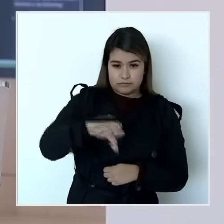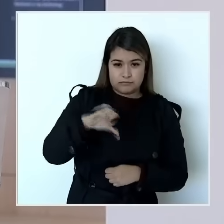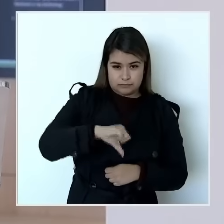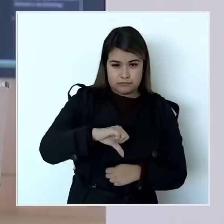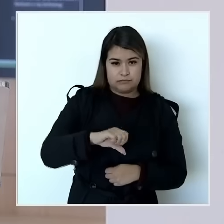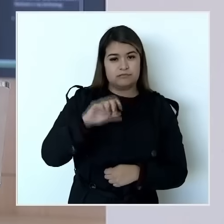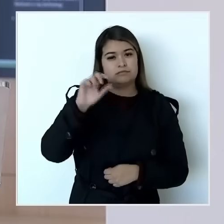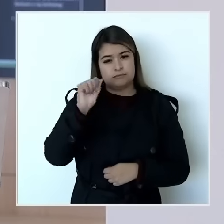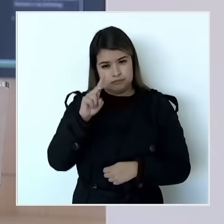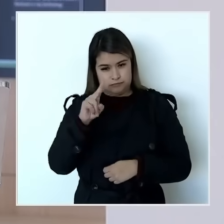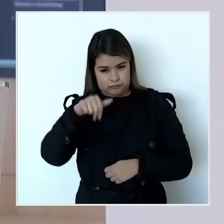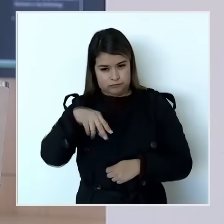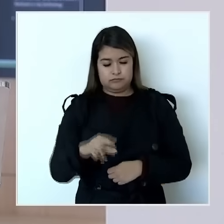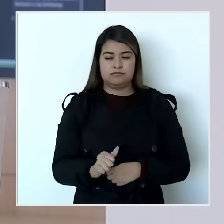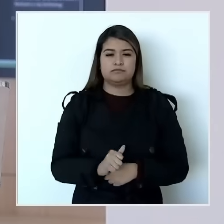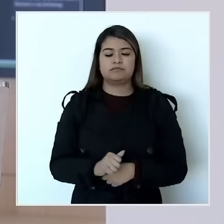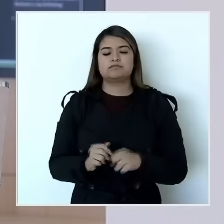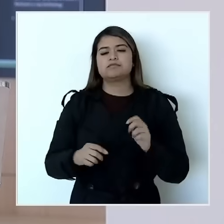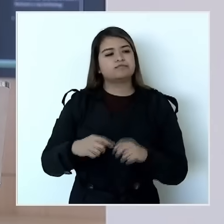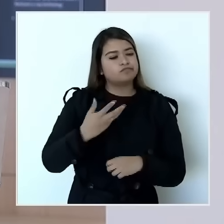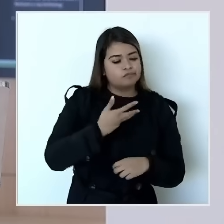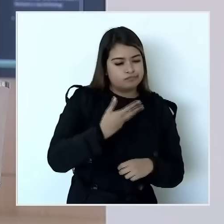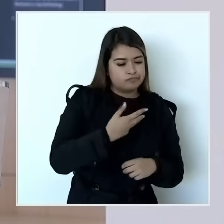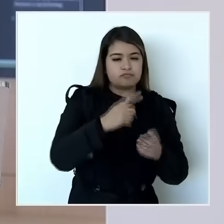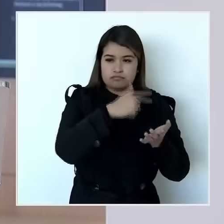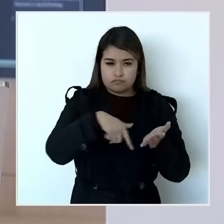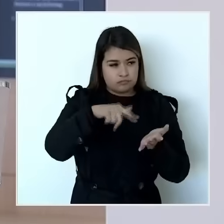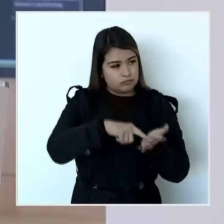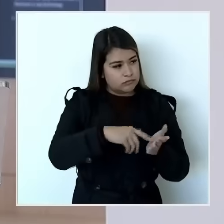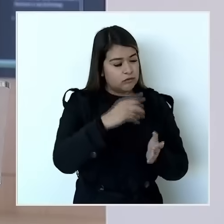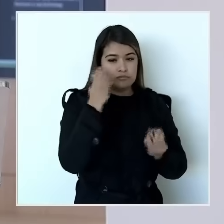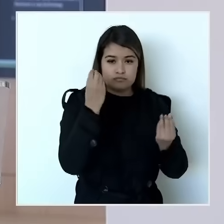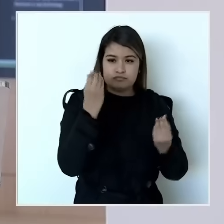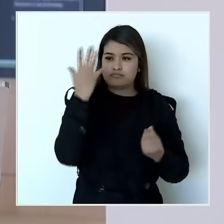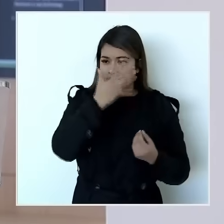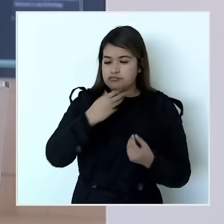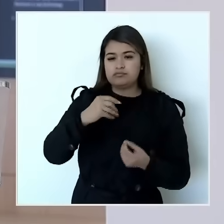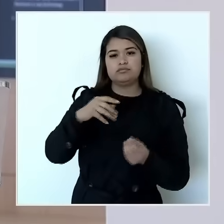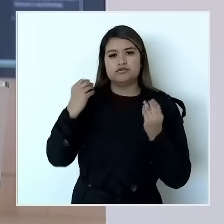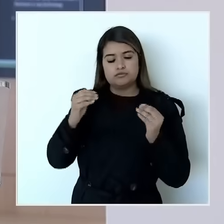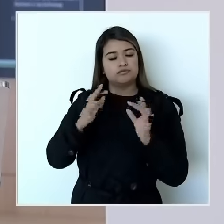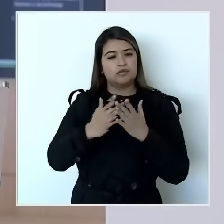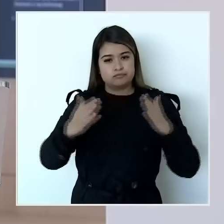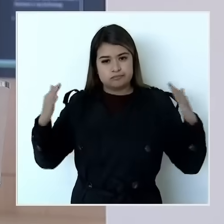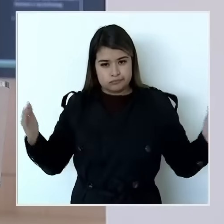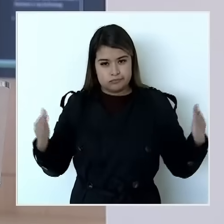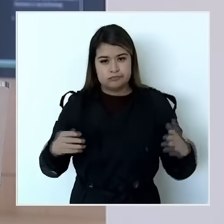Aduanas de México cuenta con infraestructura de punta, lo que permitirá mejorar la dirección,